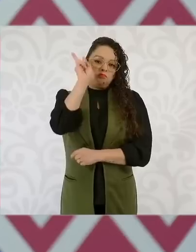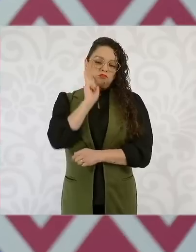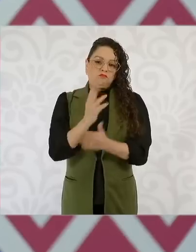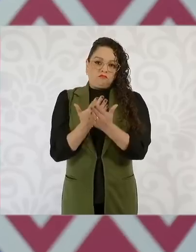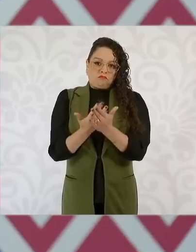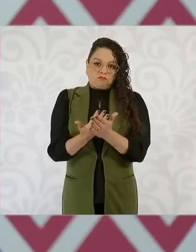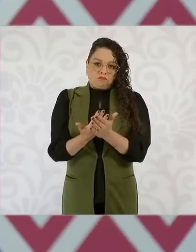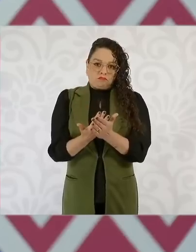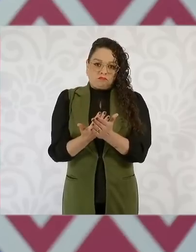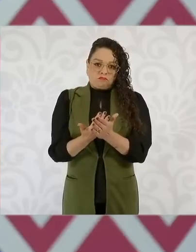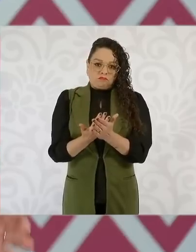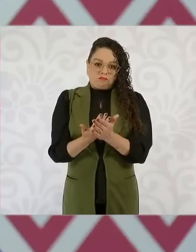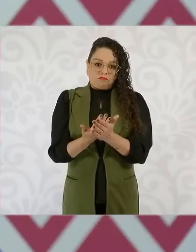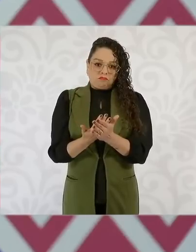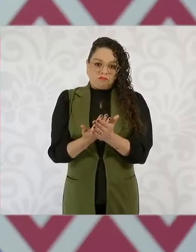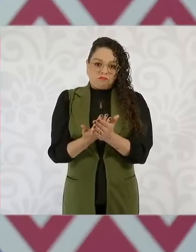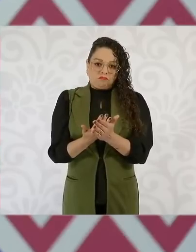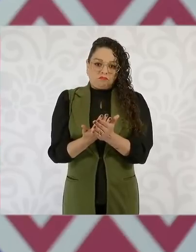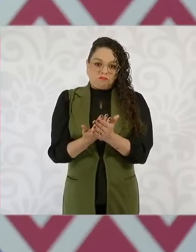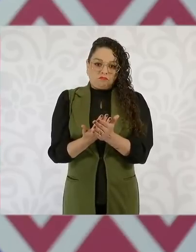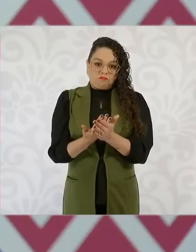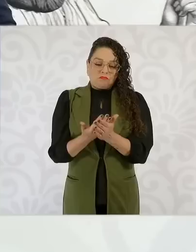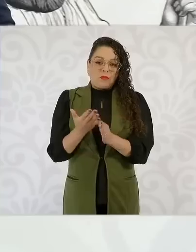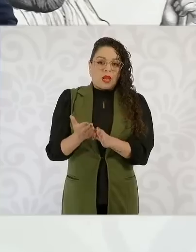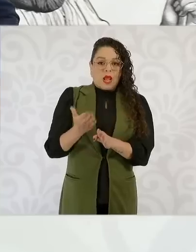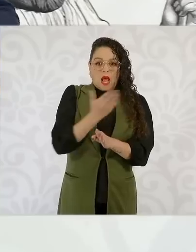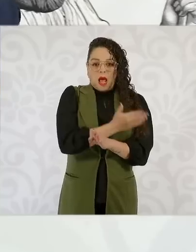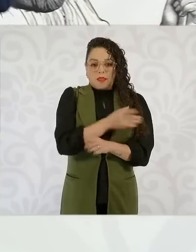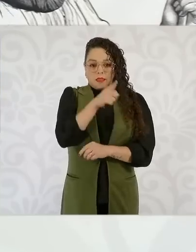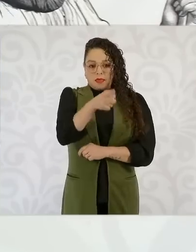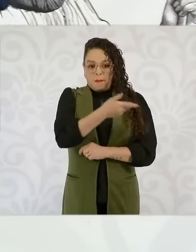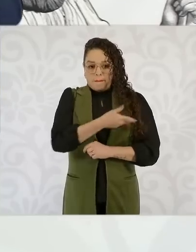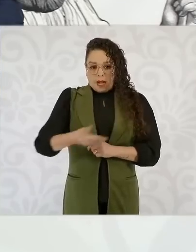la presidenta lo abrió en su conversación con el presidente Trump pues tenemos Este término